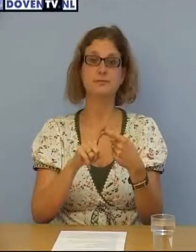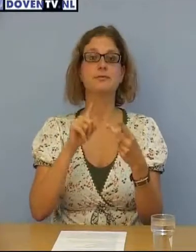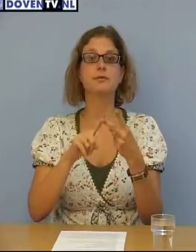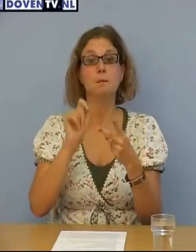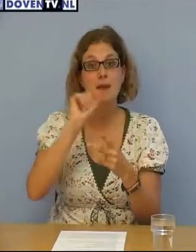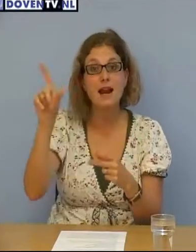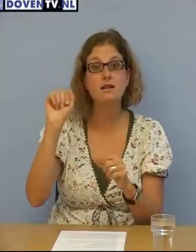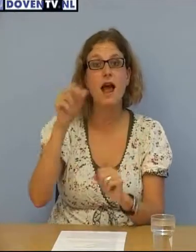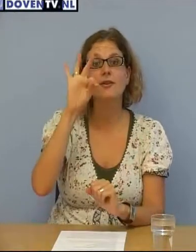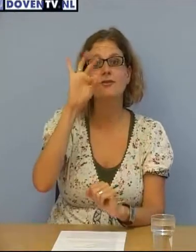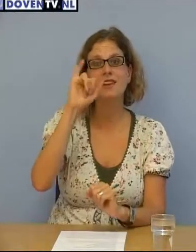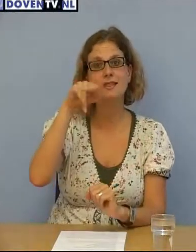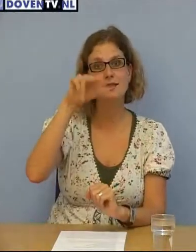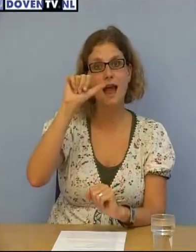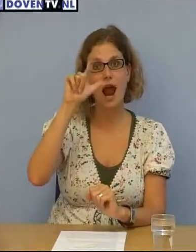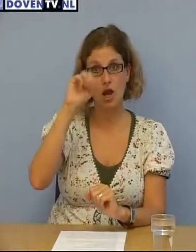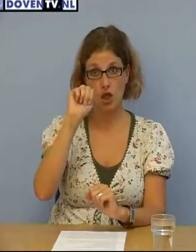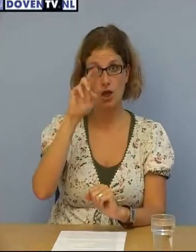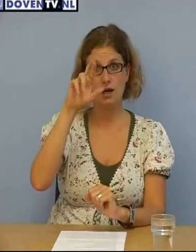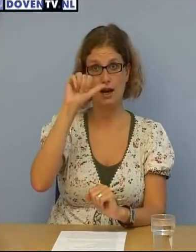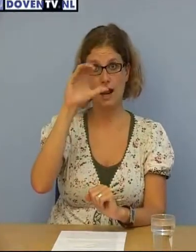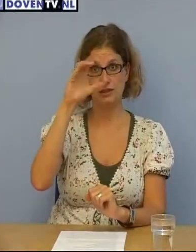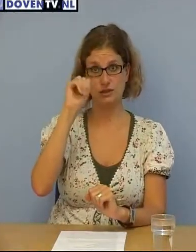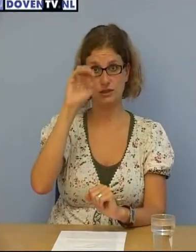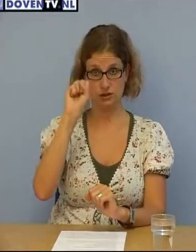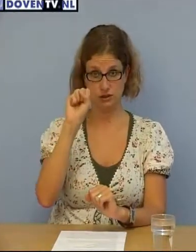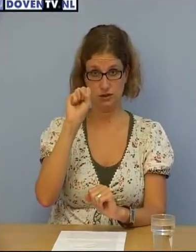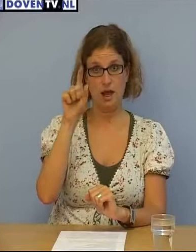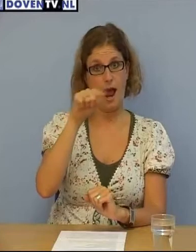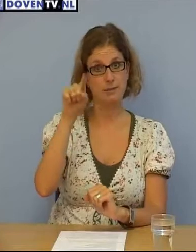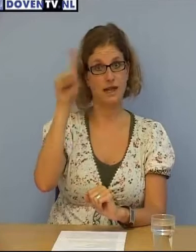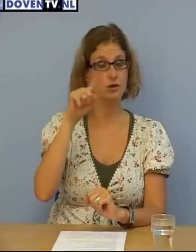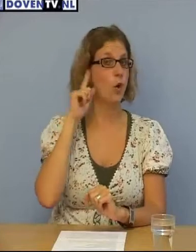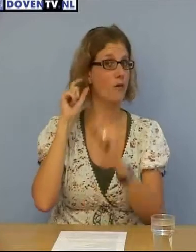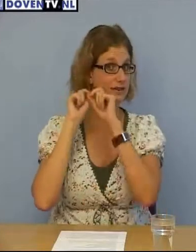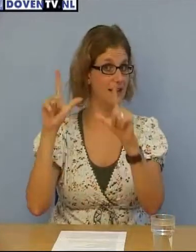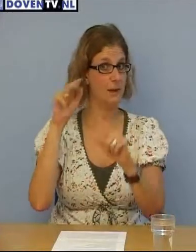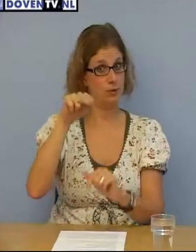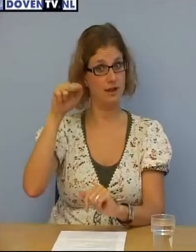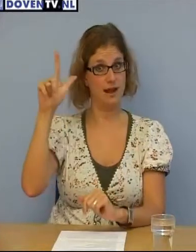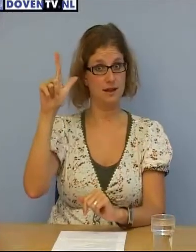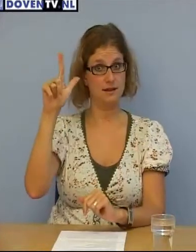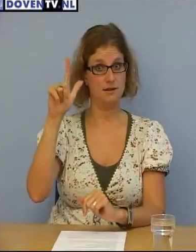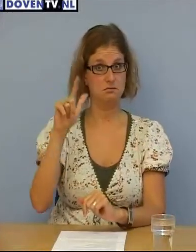met je adresgegevens naar finaleraces@doventv.nl.